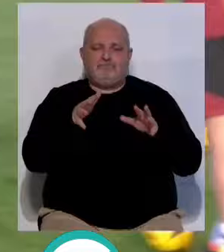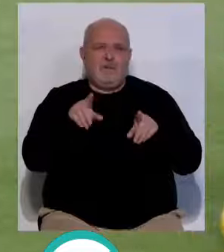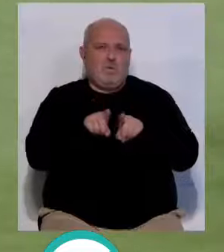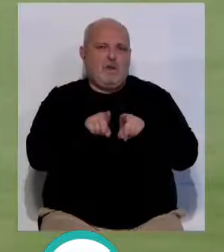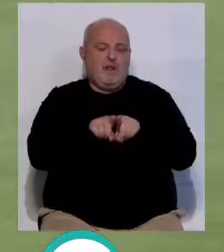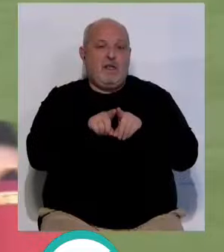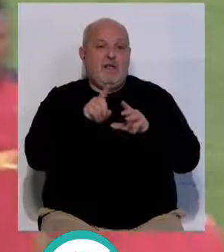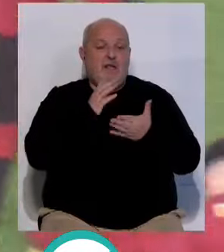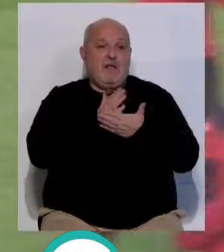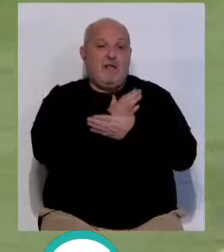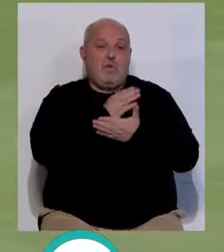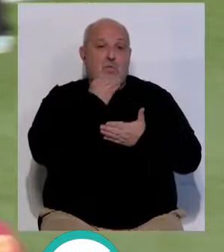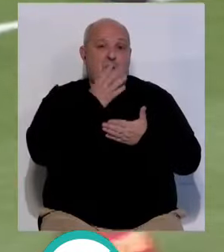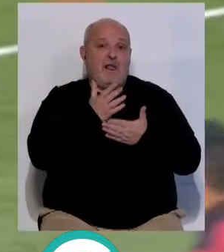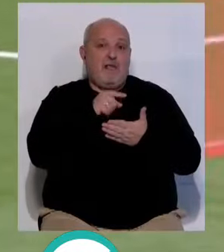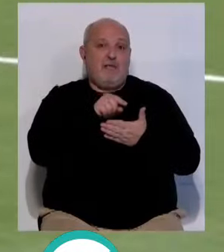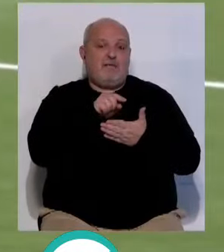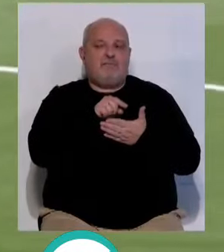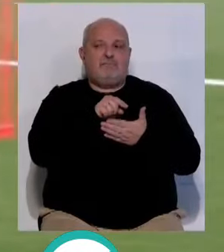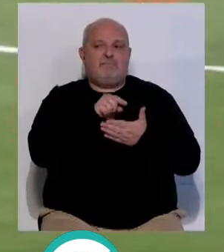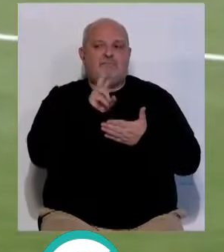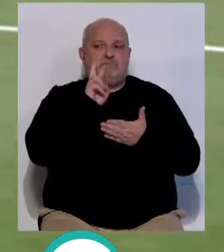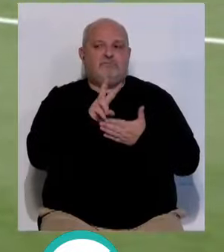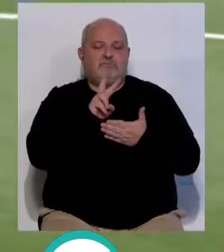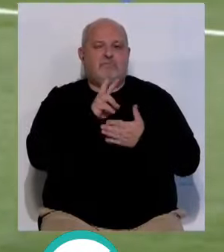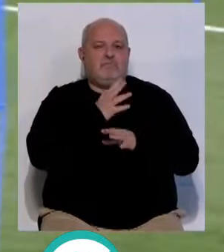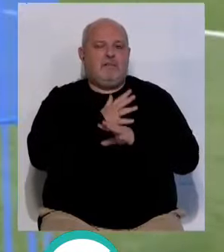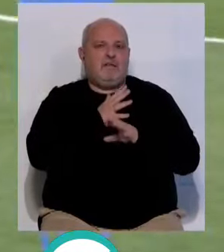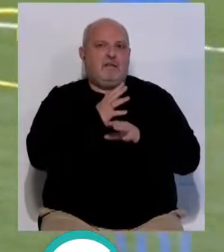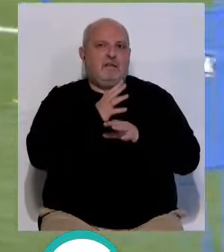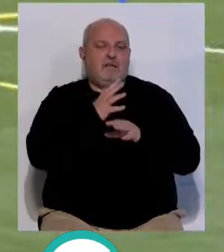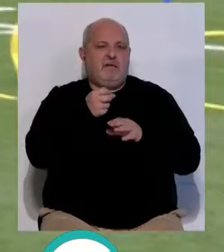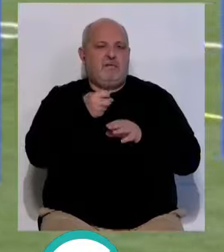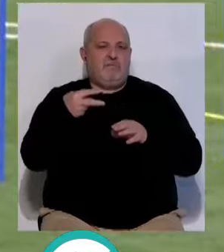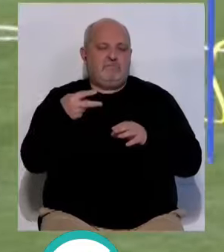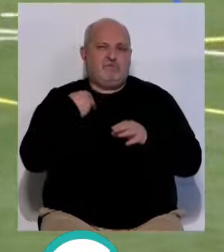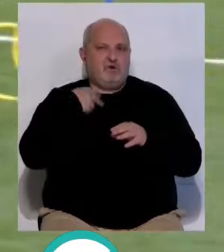pero en la parte buena tú decías que era el futbolista esperado Yo creo que el futbolista